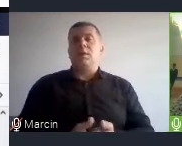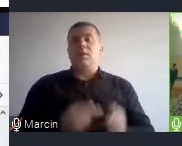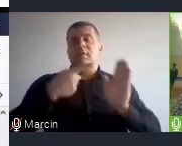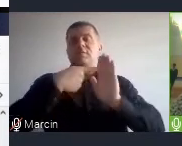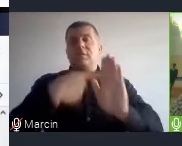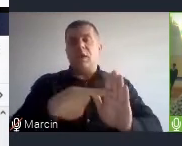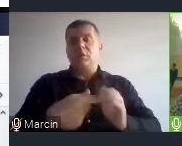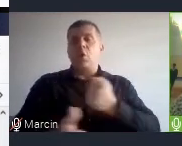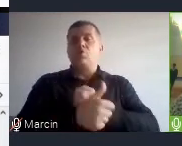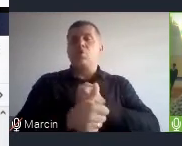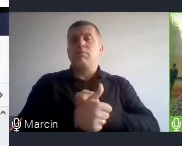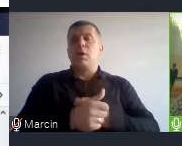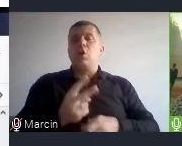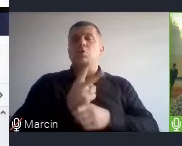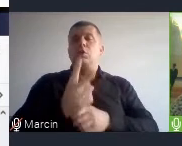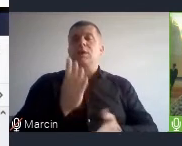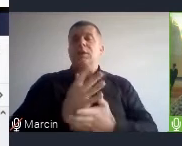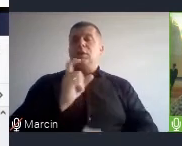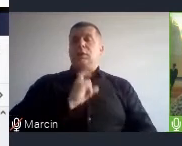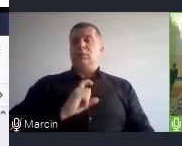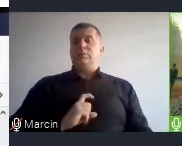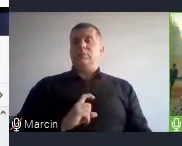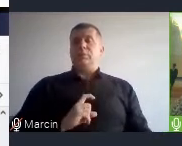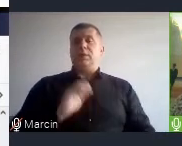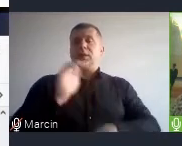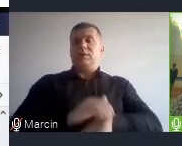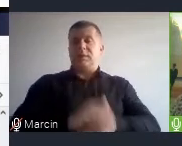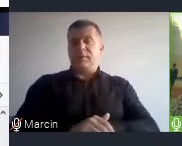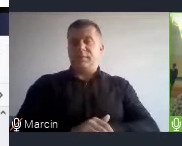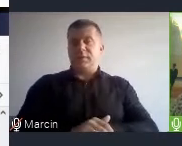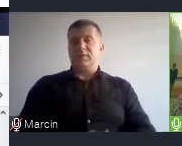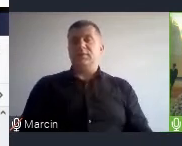że dokumentacja dostępna jest w biurze zamawiającego,